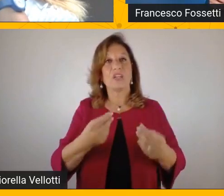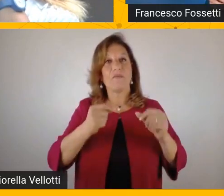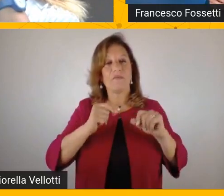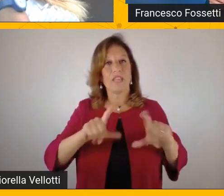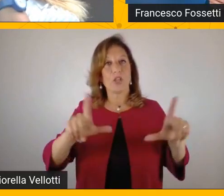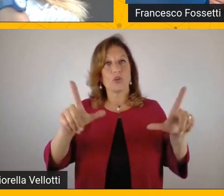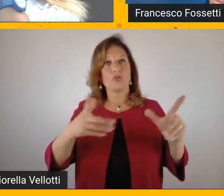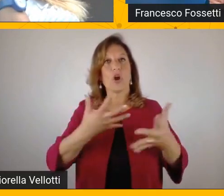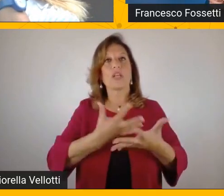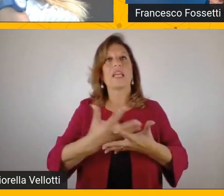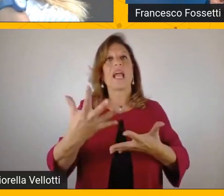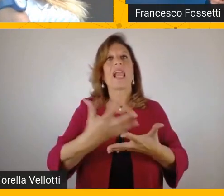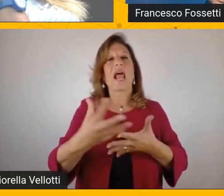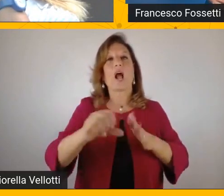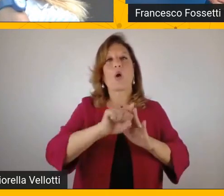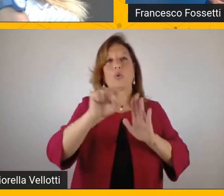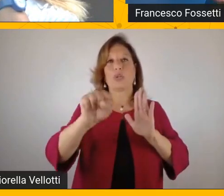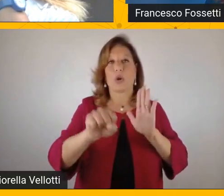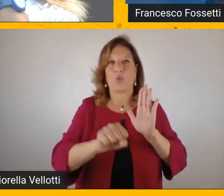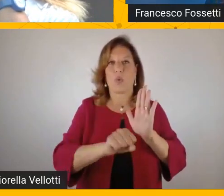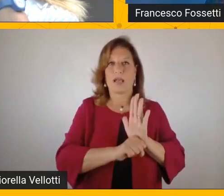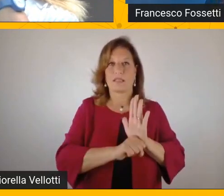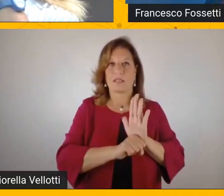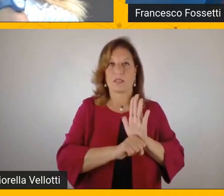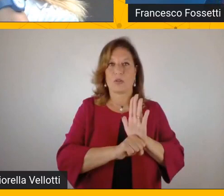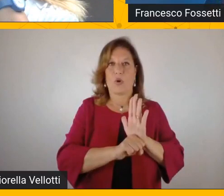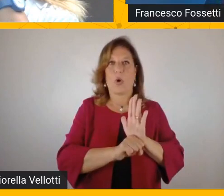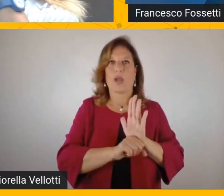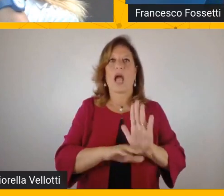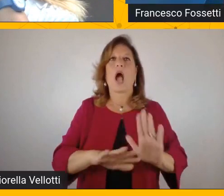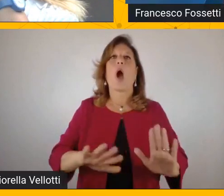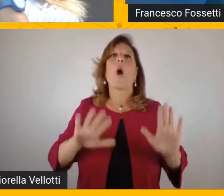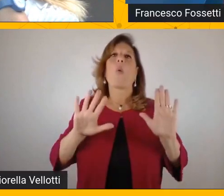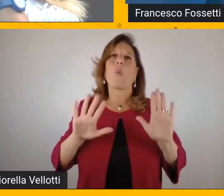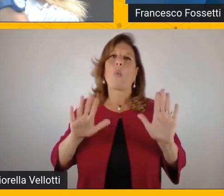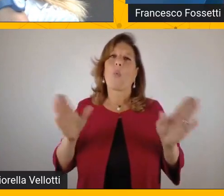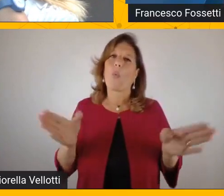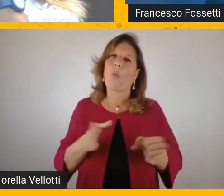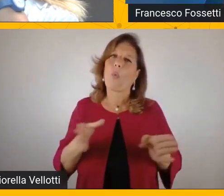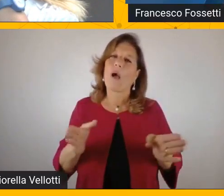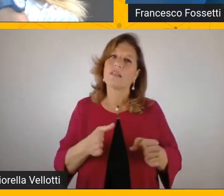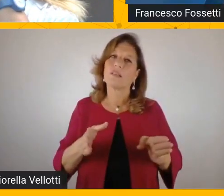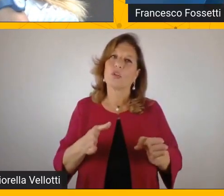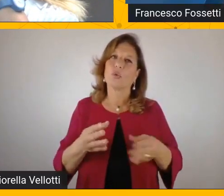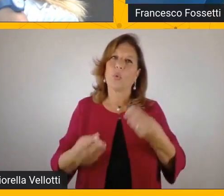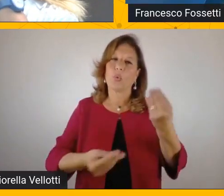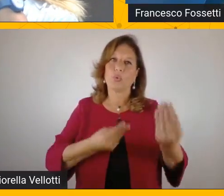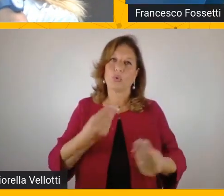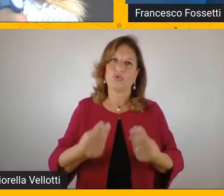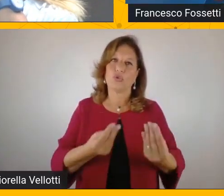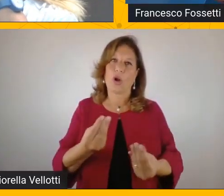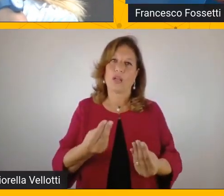che raccontano una storia. Ehm credo che quasi tutti i videogiocatori anche quelli che